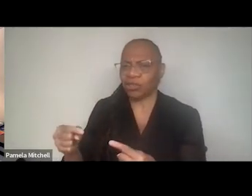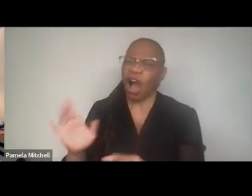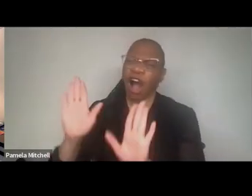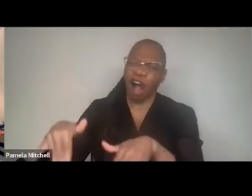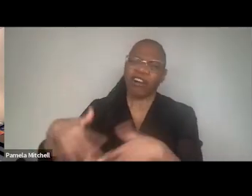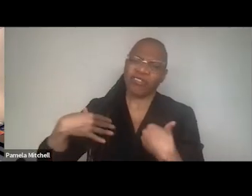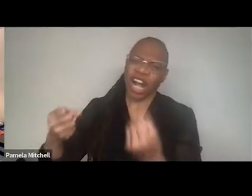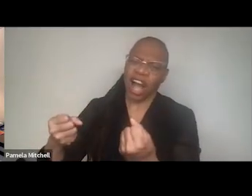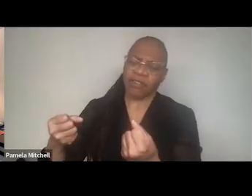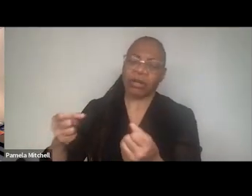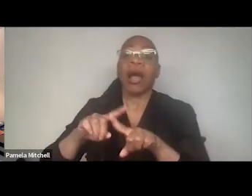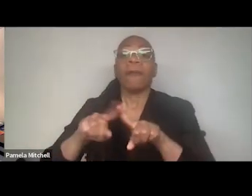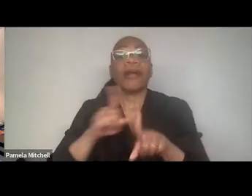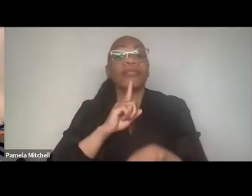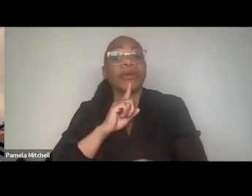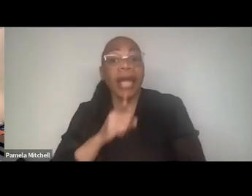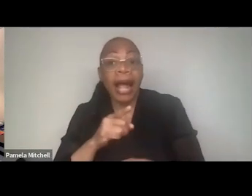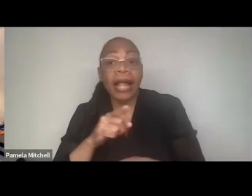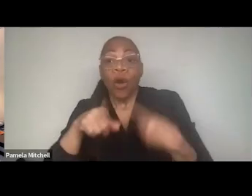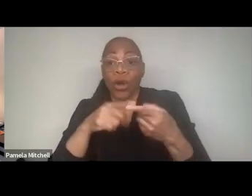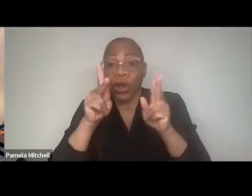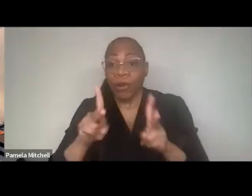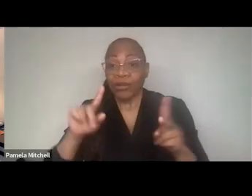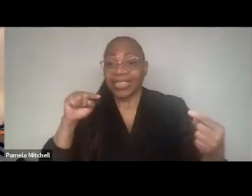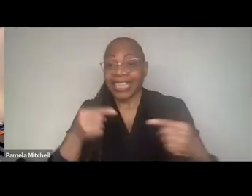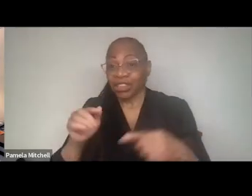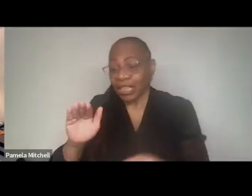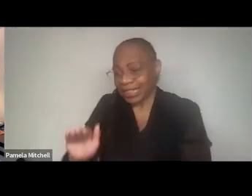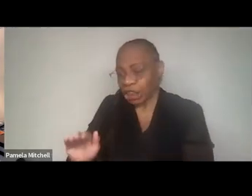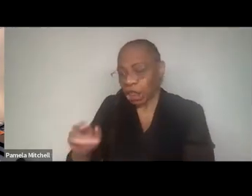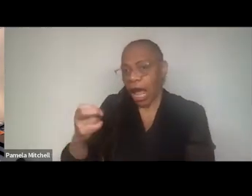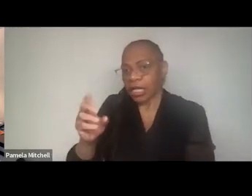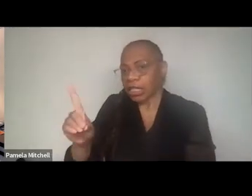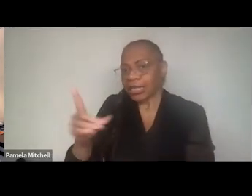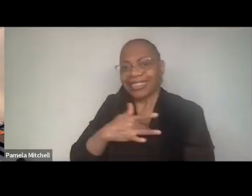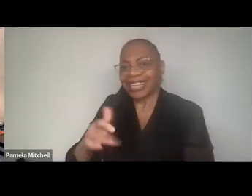cuando las personas se lesionan en la infancia, a menudo no tienen ese conocimiento fundamental